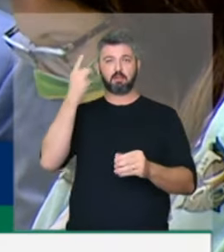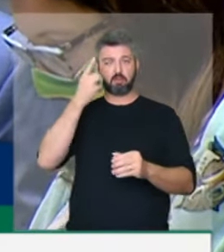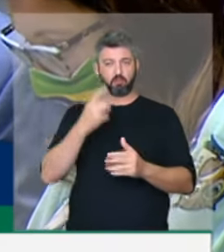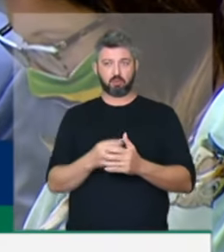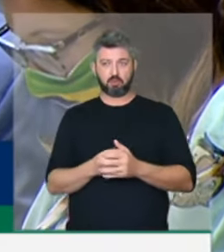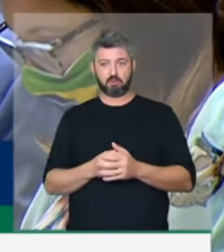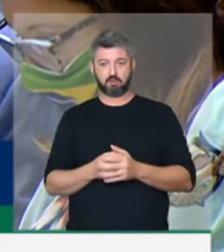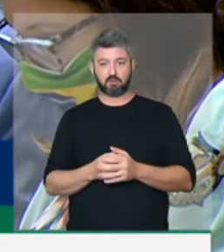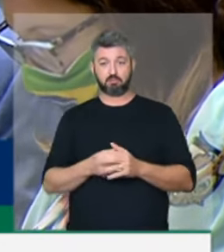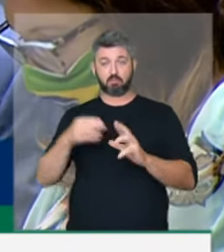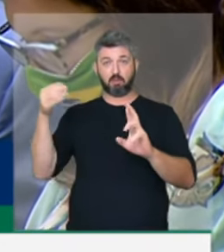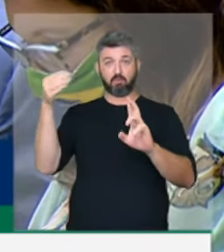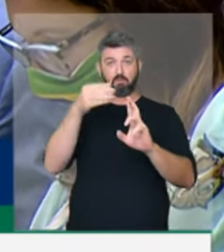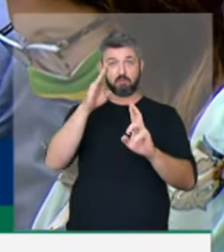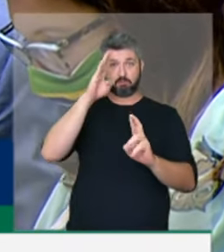REFERÊNCIA TAMBÉM A TODA NOSSA ASSESSORIA, A NOSSA